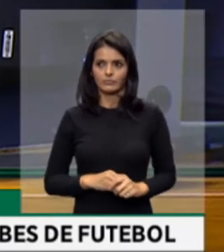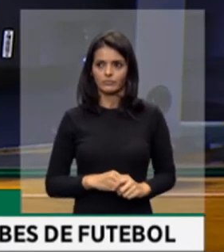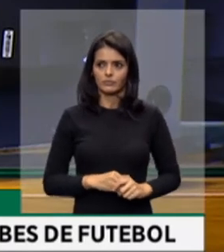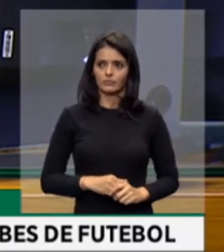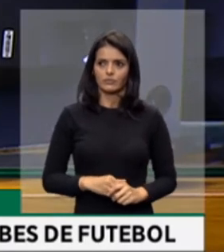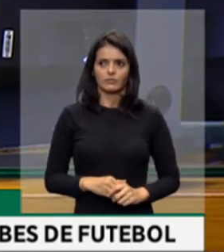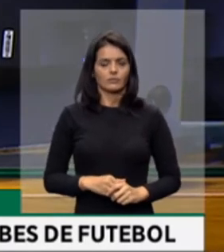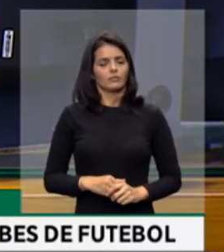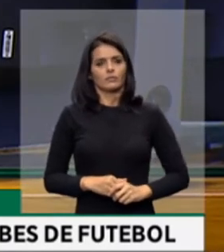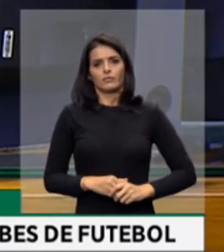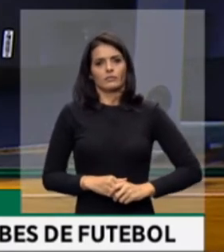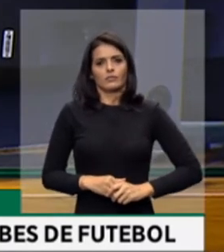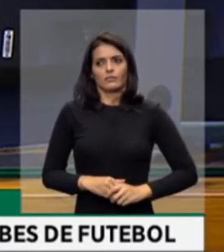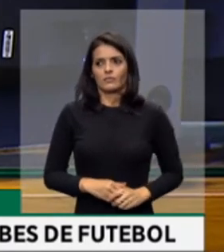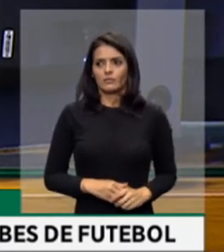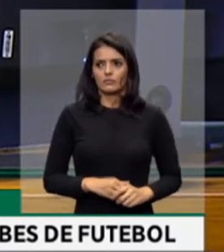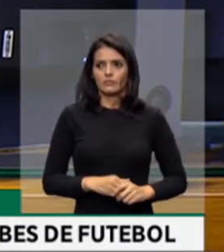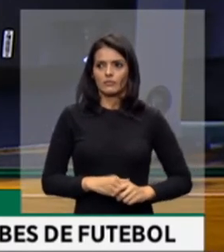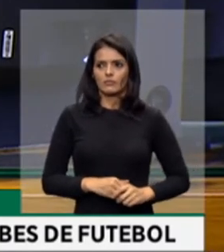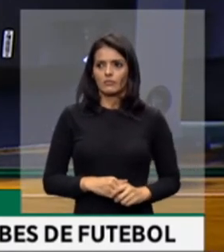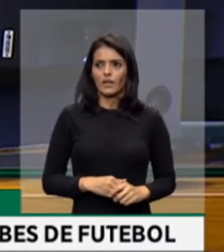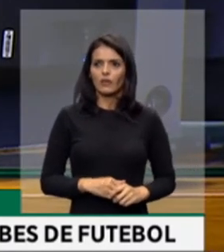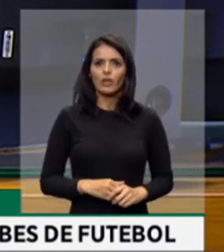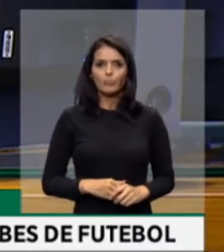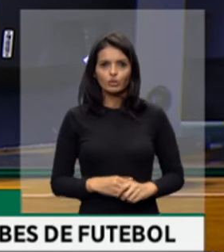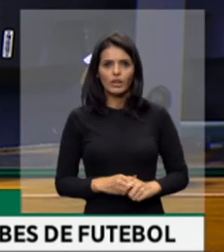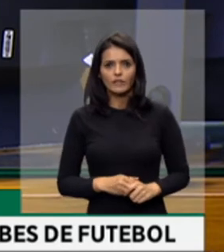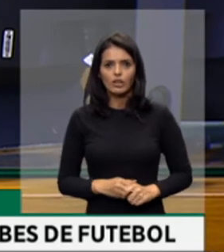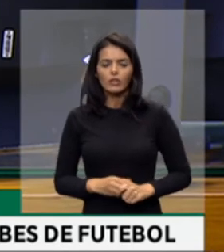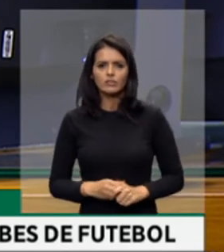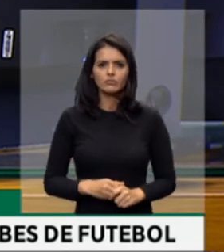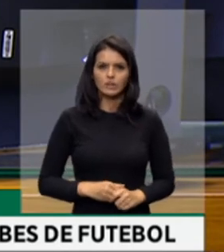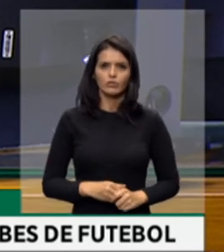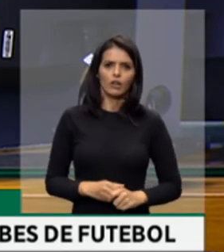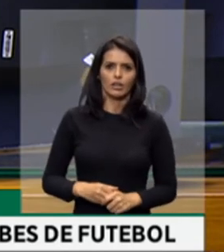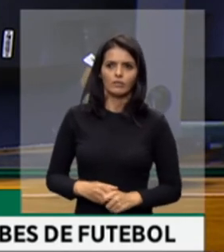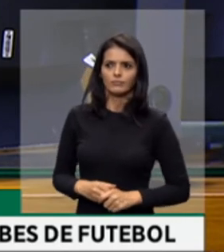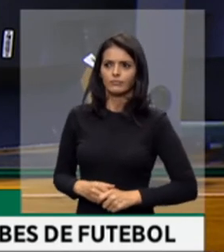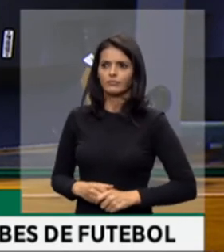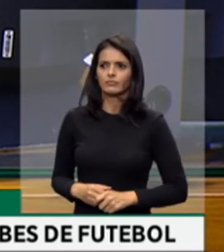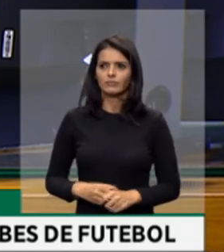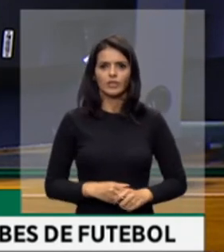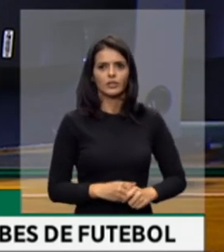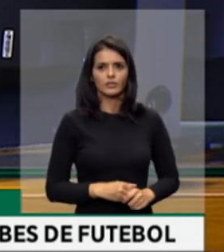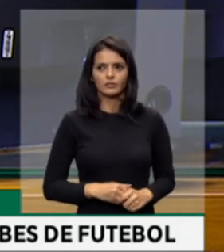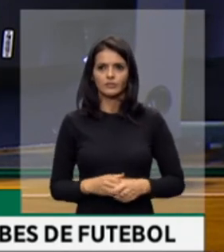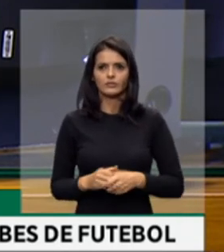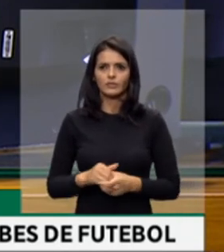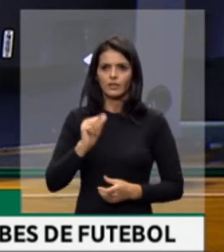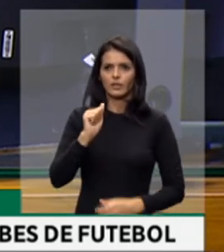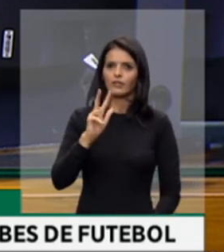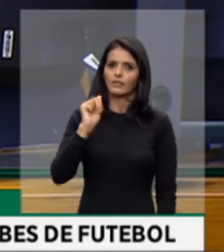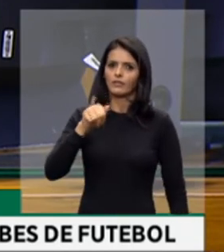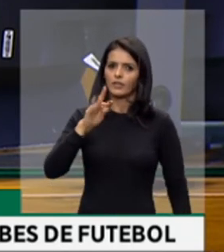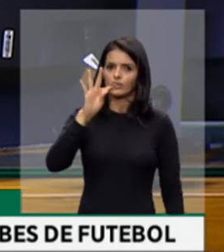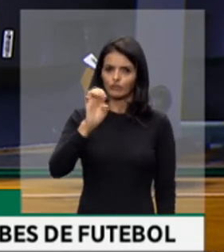SÓ , EM NOME DE UM OU OUTRO JOGADOR RENOMADO, MAS MILHARES ANÔNIMOS QUE DEIXAM DE TER TER ESTE AMPARO, COISA QUE A EMENDA DO SENADO RECONSTITUI, POR ISSO APELAMOS A TODOS PARA